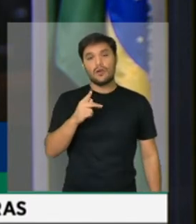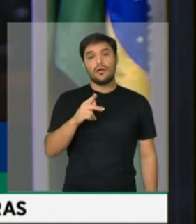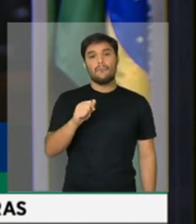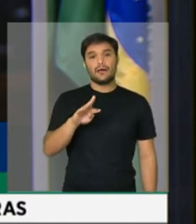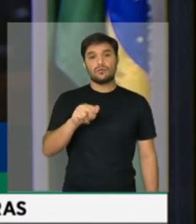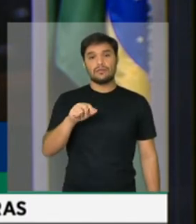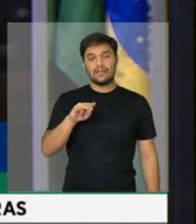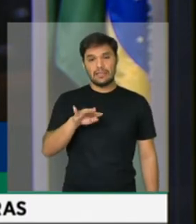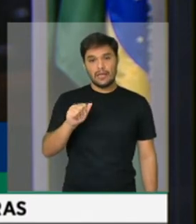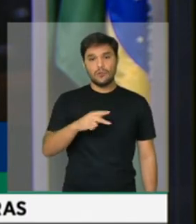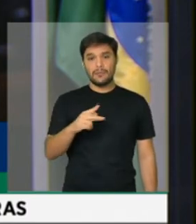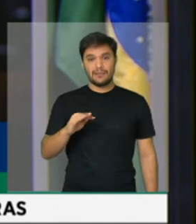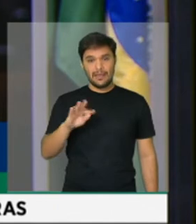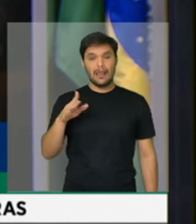126 DO DEPUTADO ENIO VERRI DO